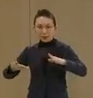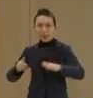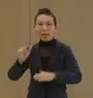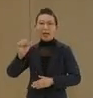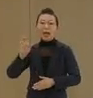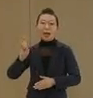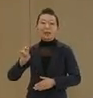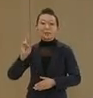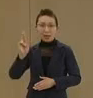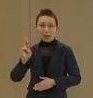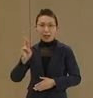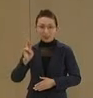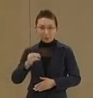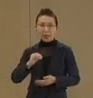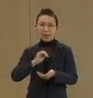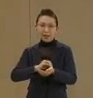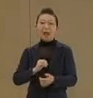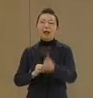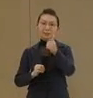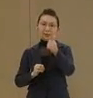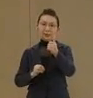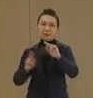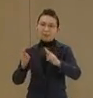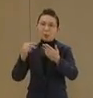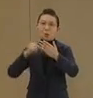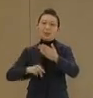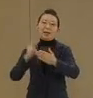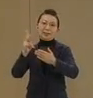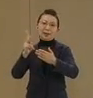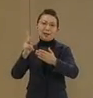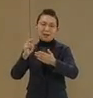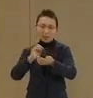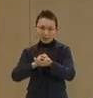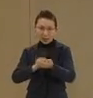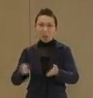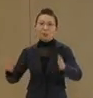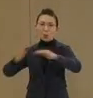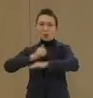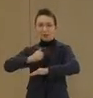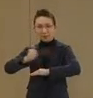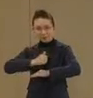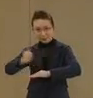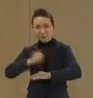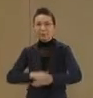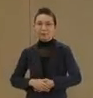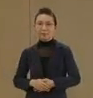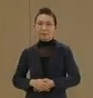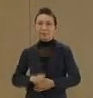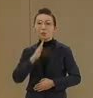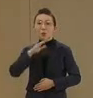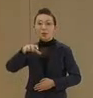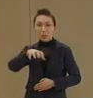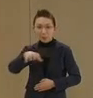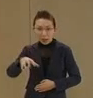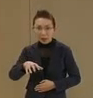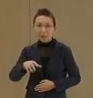東京都内の病院で内科の 医師として働いてきました 相次ぐ医療制度の改悪や